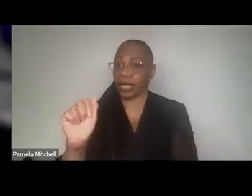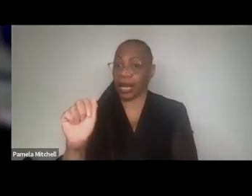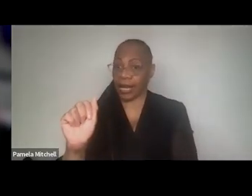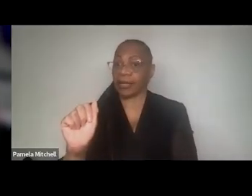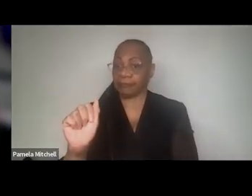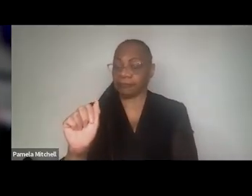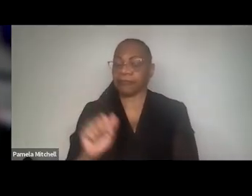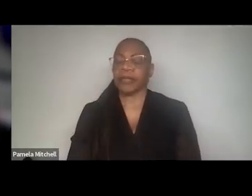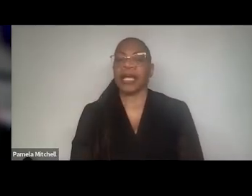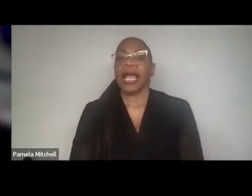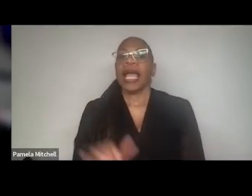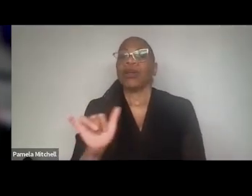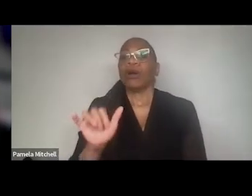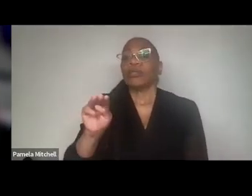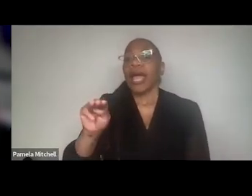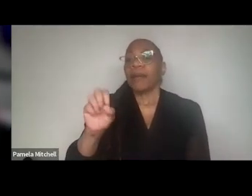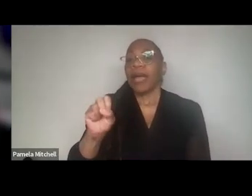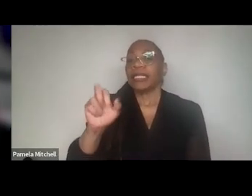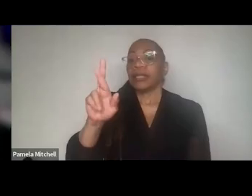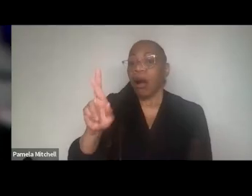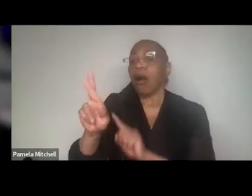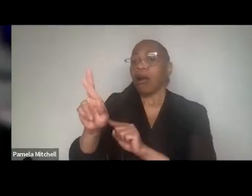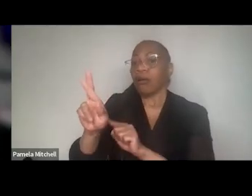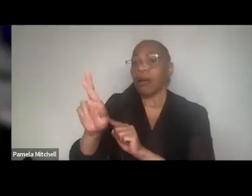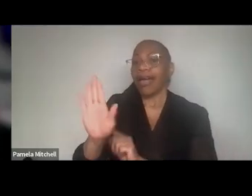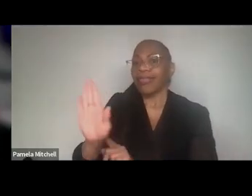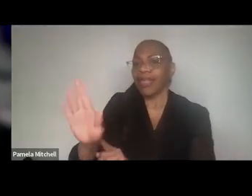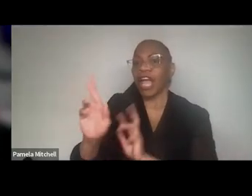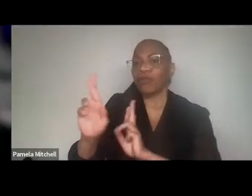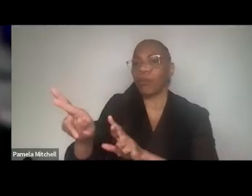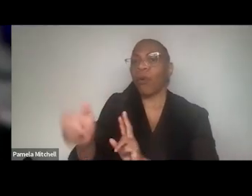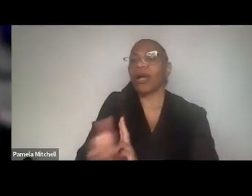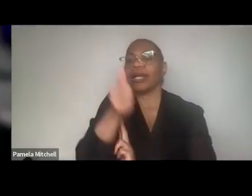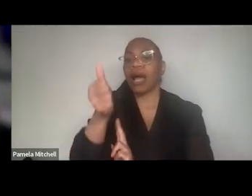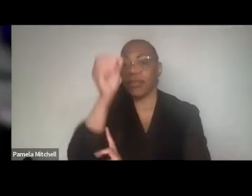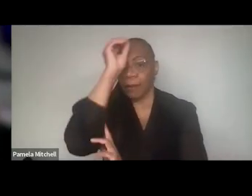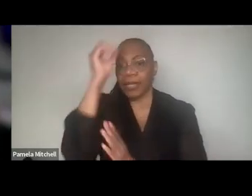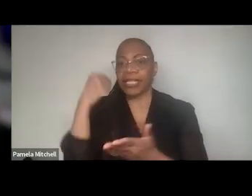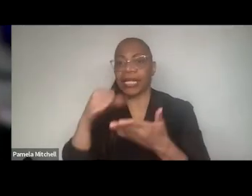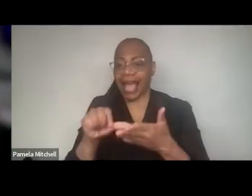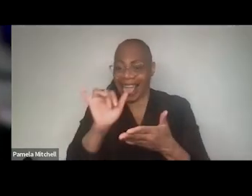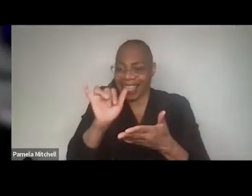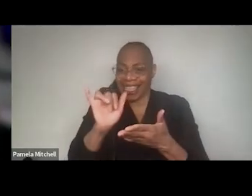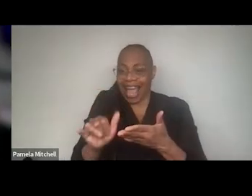Y luego, datos de MSR e informe de función de terceros, y otras cartas de opinión, obviamente, así es como la red de apoyo puede ayudar.